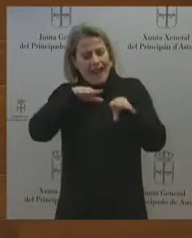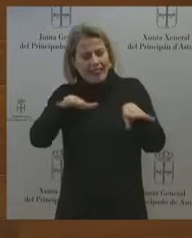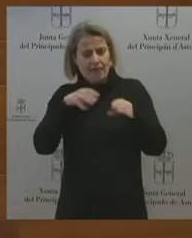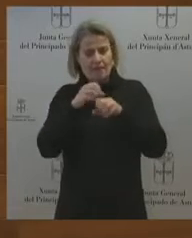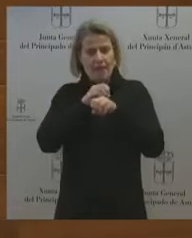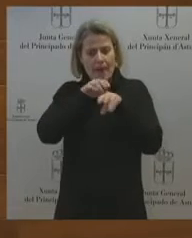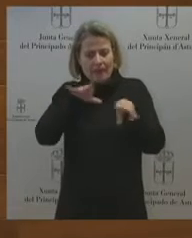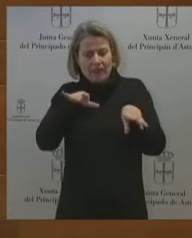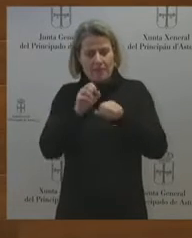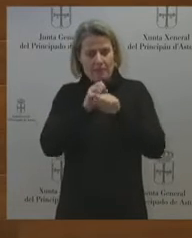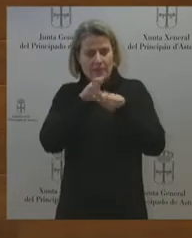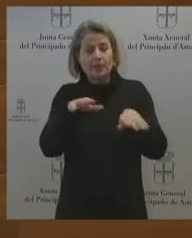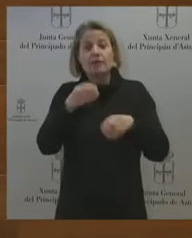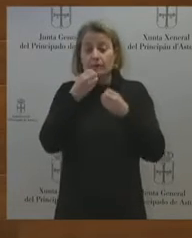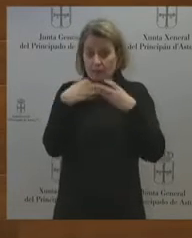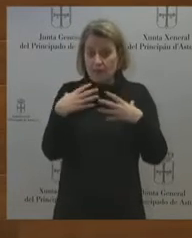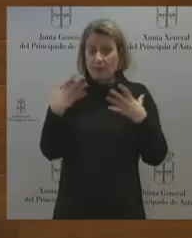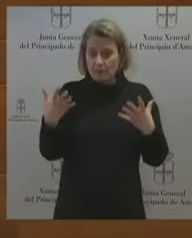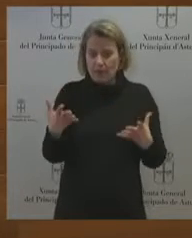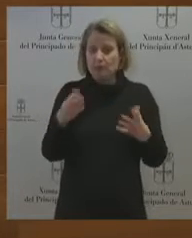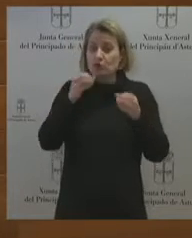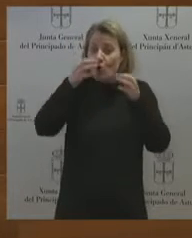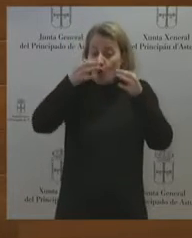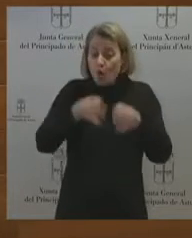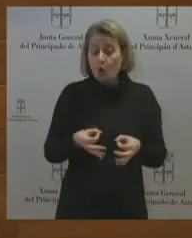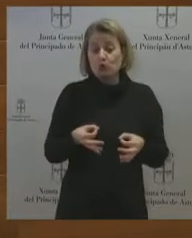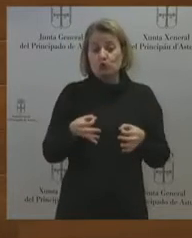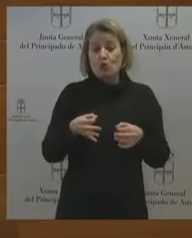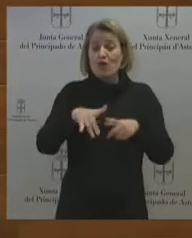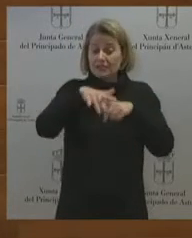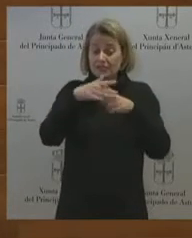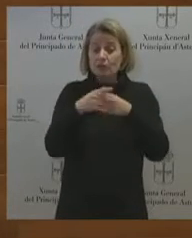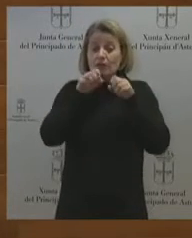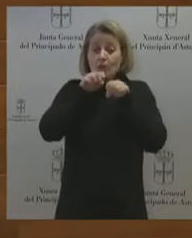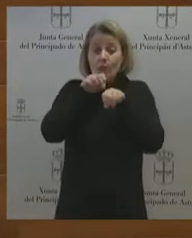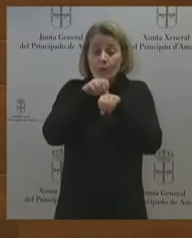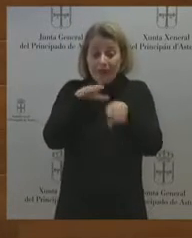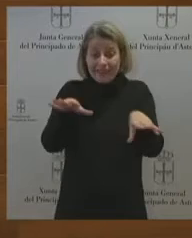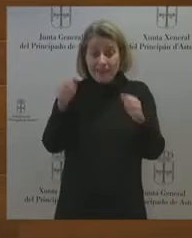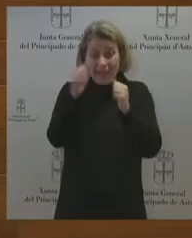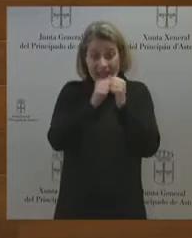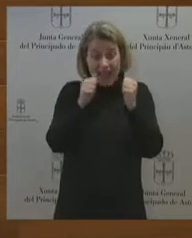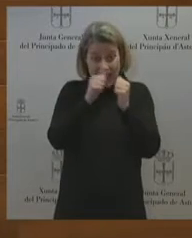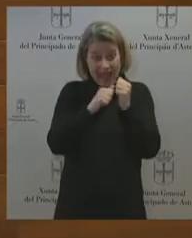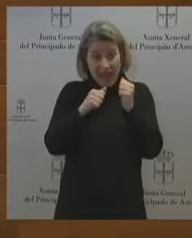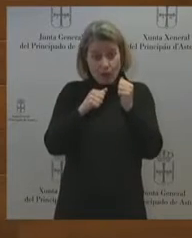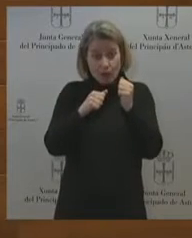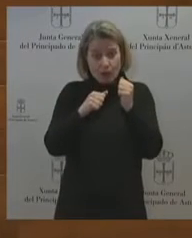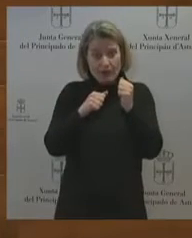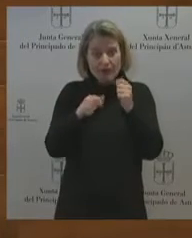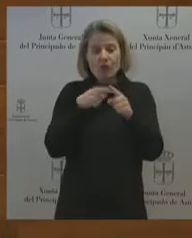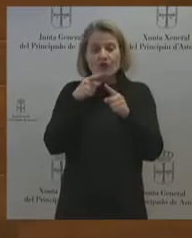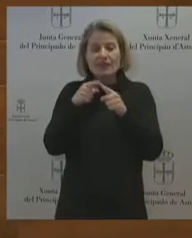para los equipos de protección personal sanitario. Y en esta paradoja, Sr. Consejero, resulta que se